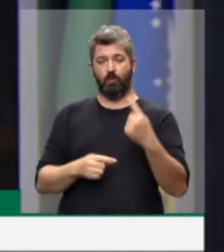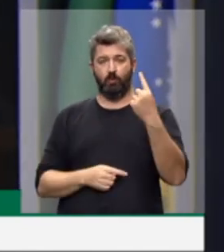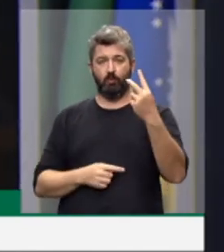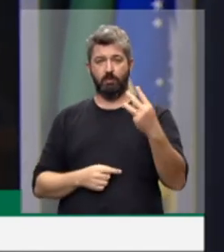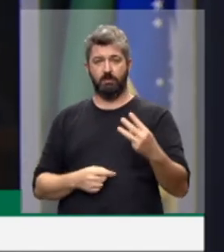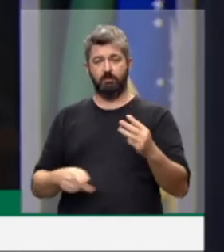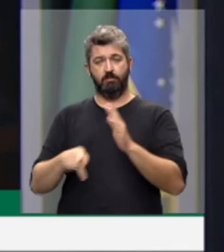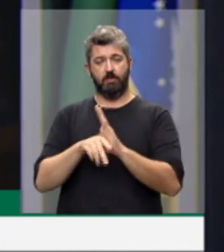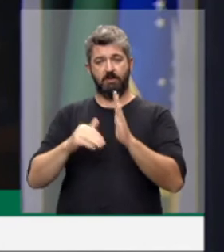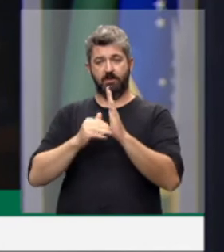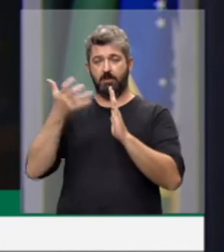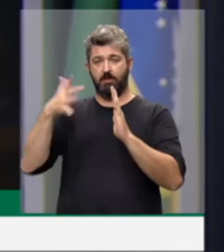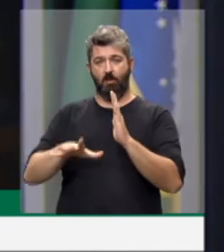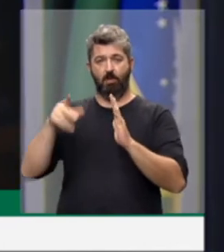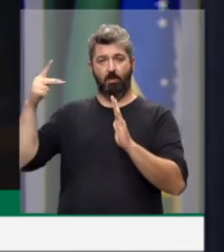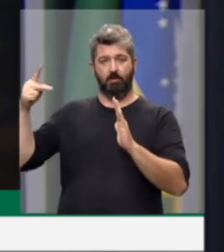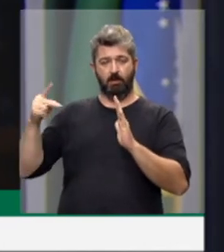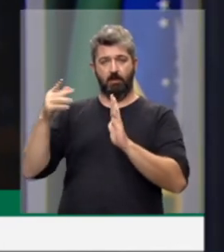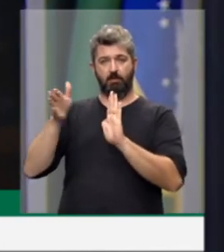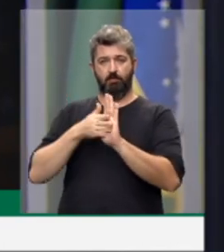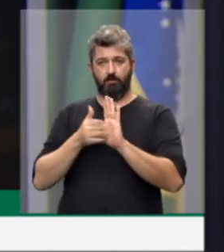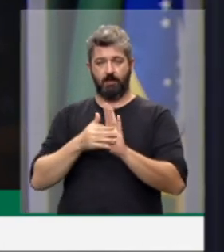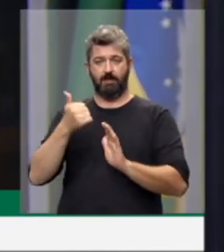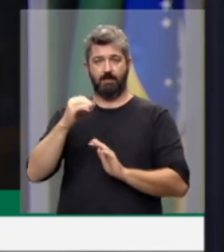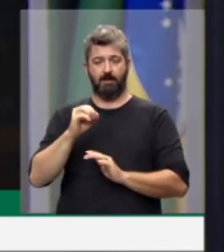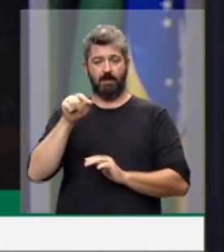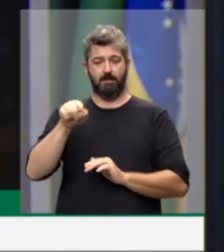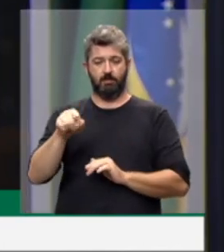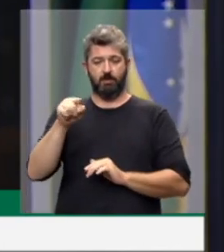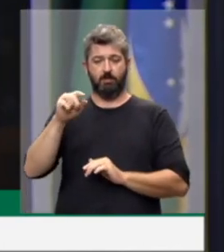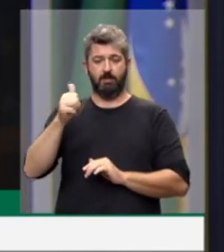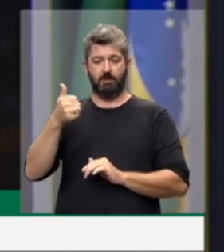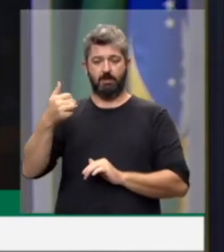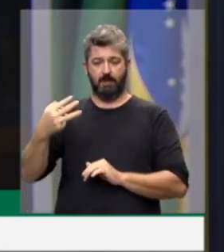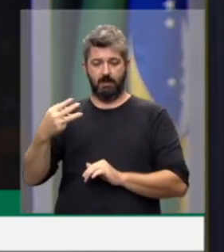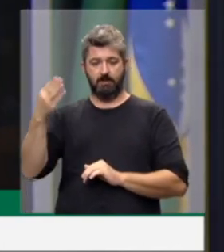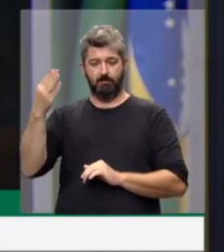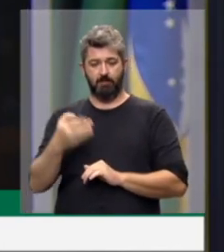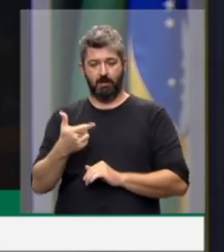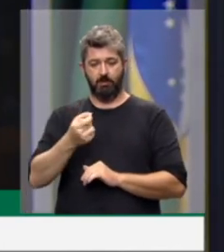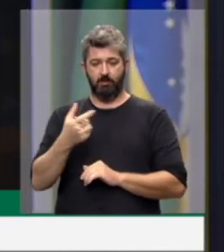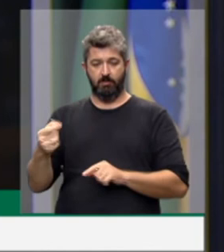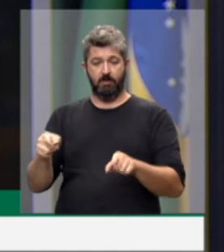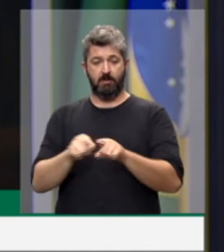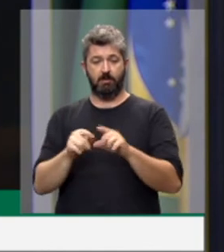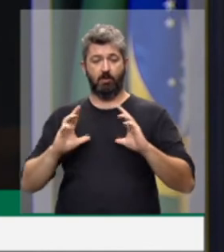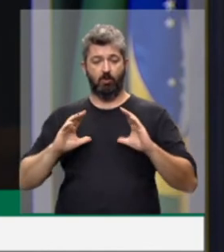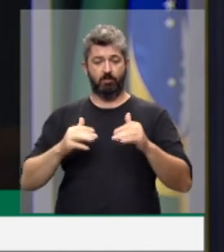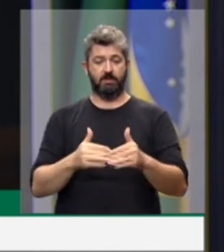PRESIDENTE, NOBRES COLEGAS UMA BOA TARDE A TODOS OS SENHORES, ESSE PROJETO JÁ FOI VOTADO AQUI NA CASA, SÓ RECAPÍTULANDO PARA QUEM...